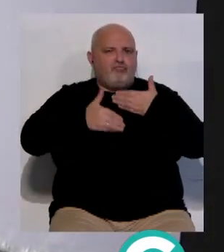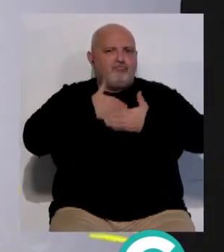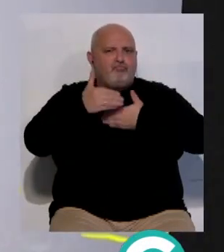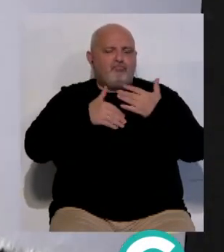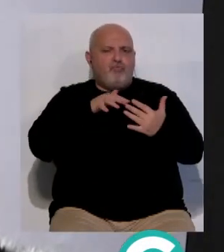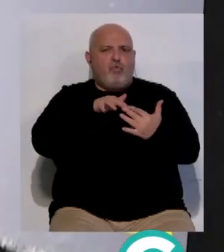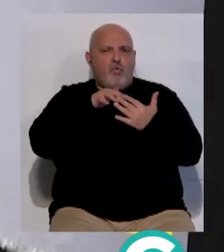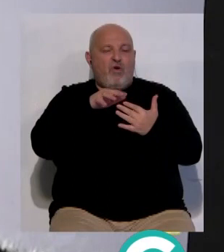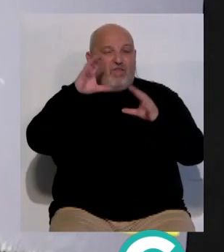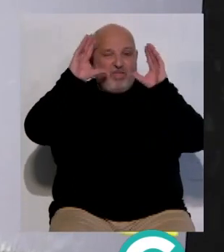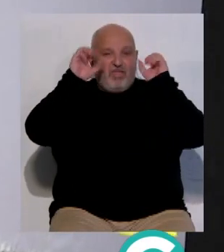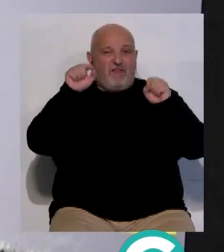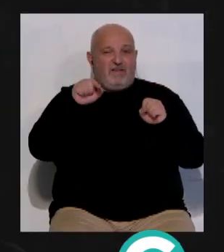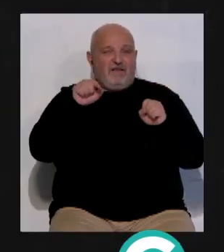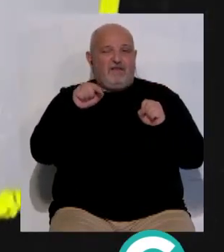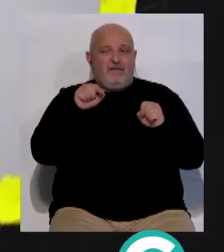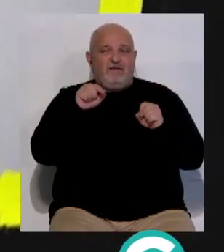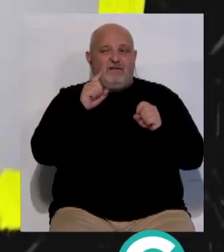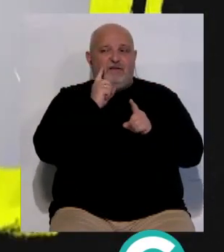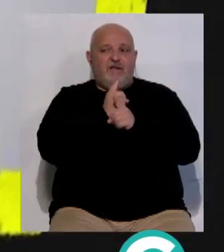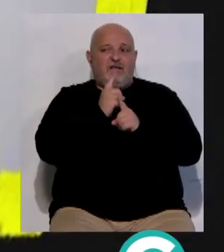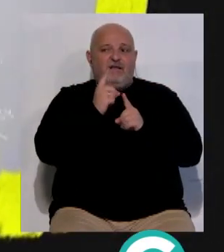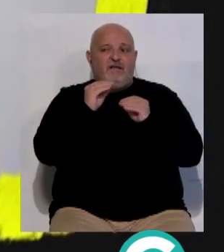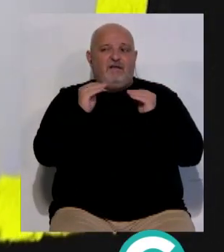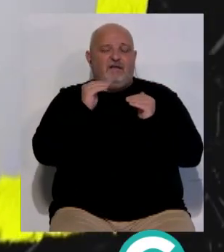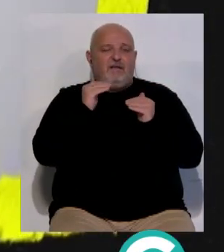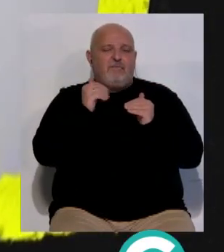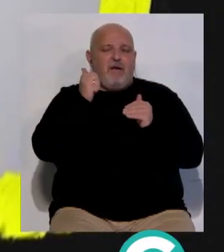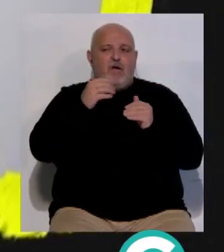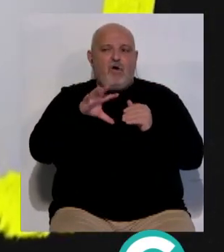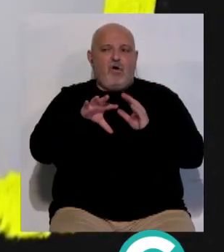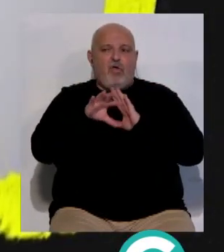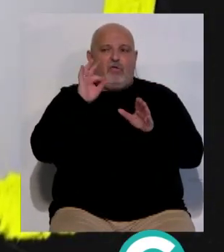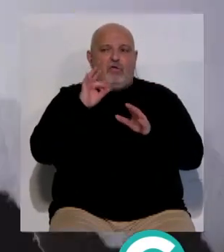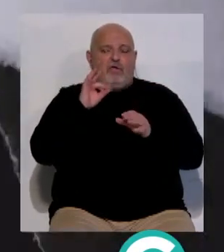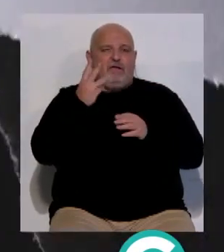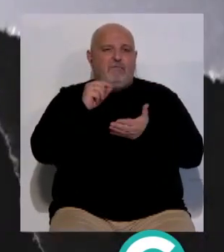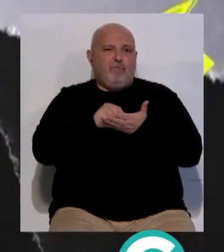y y estando contando el partido hubiera tenido más opciones de ganar los tres puntos imaginar